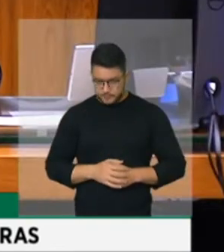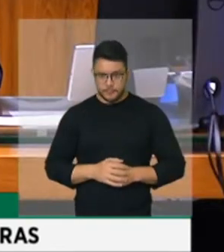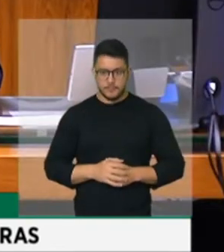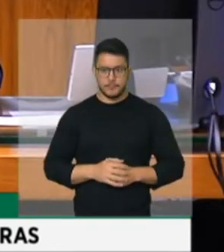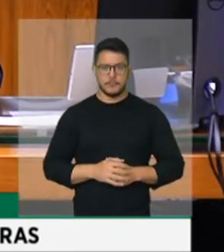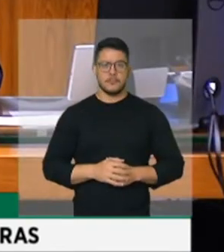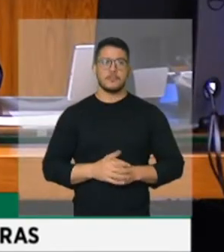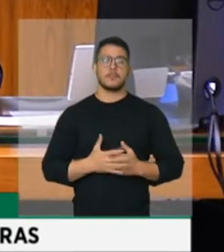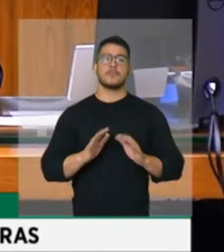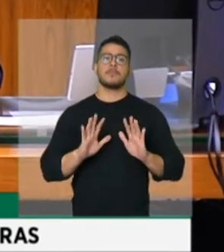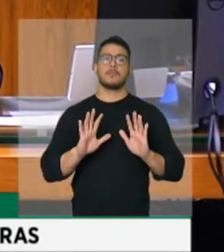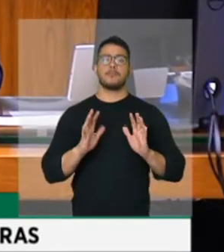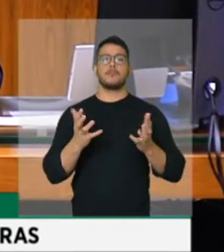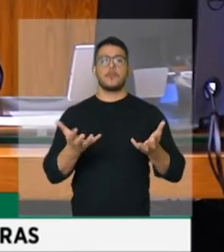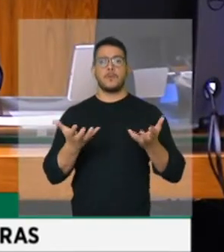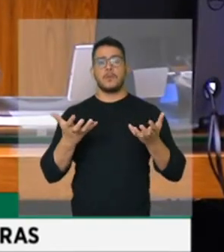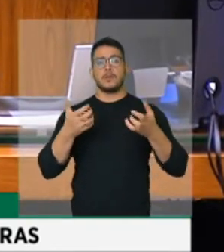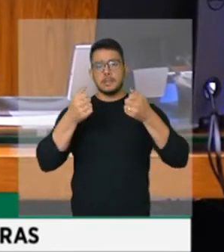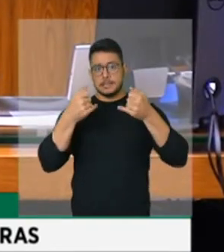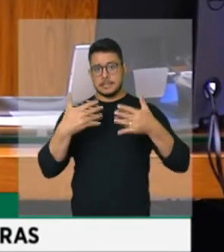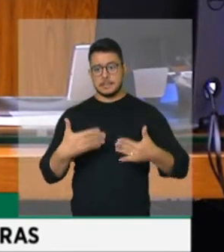OBRIGADO DEPUTADO ELYMAR. EU QUERO ESCLARECER AO PLENÁRIO, NUMA COMUNICAÇÃO AO PLENÁRIO PARA DEIXAR BEM